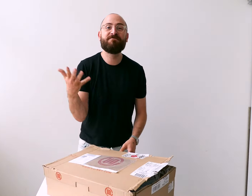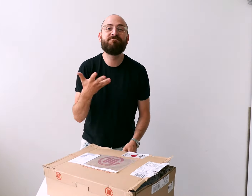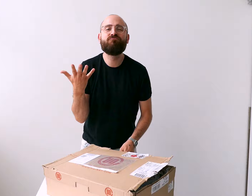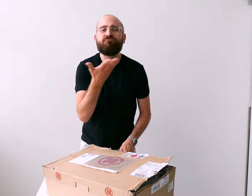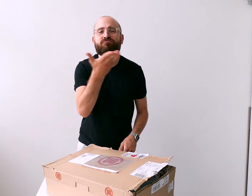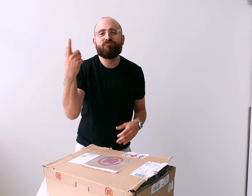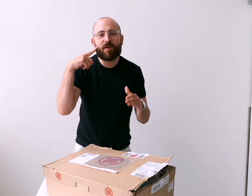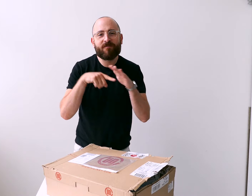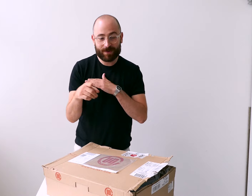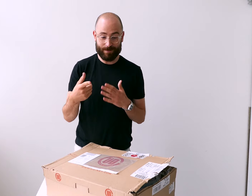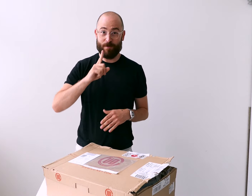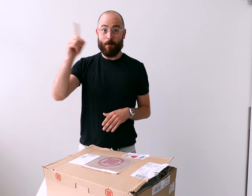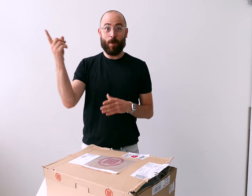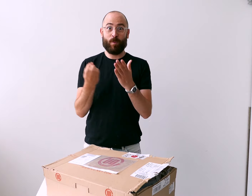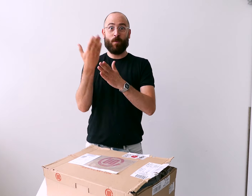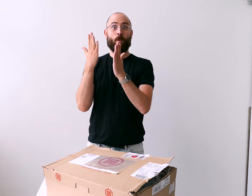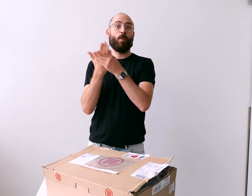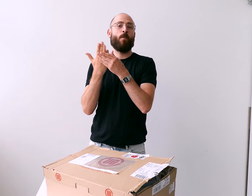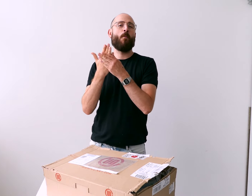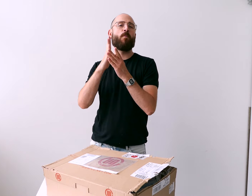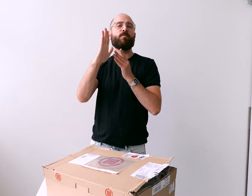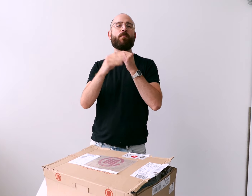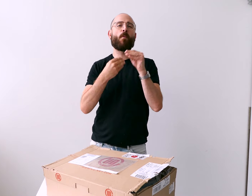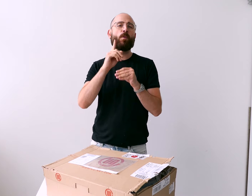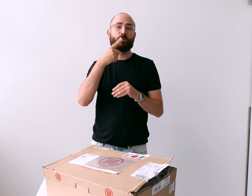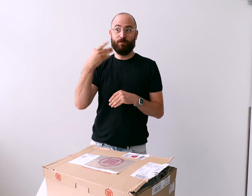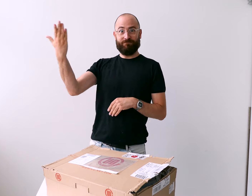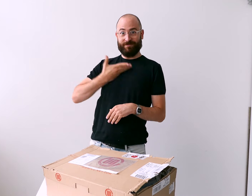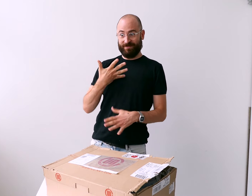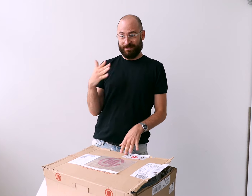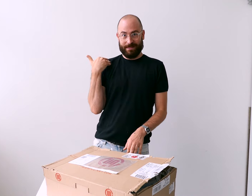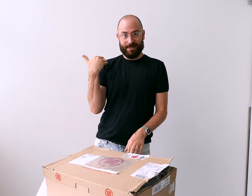Qu'est ce que c'est ? Vous l'aurez deviné, il s'agit d'une nouvelle commande de documents pour le fonds "Monde des Sourds" !